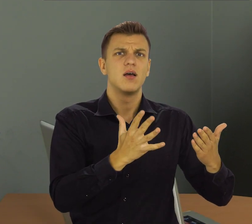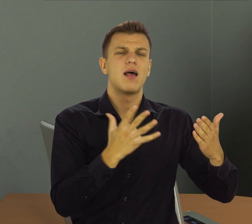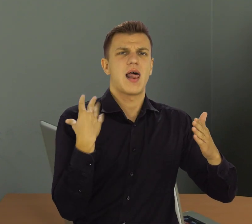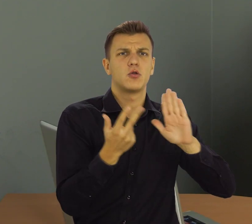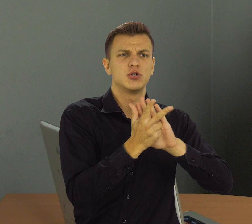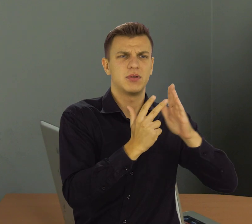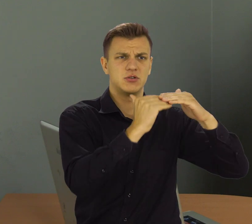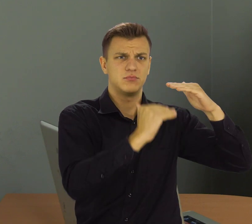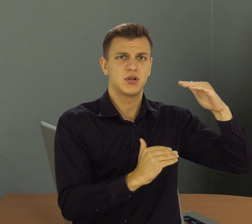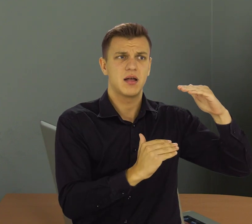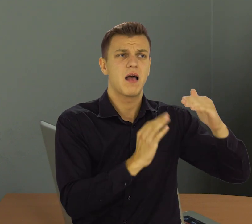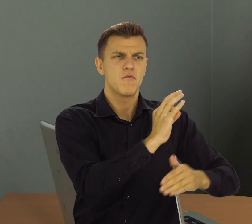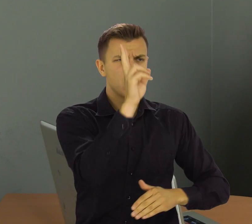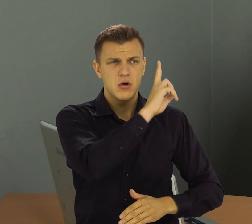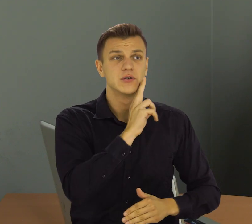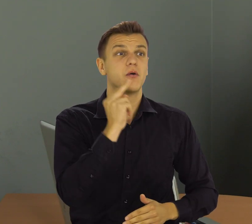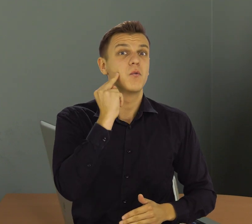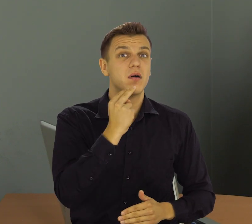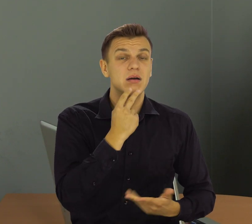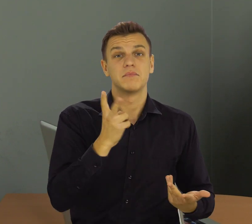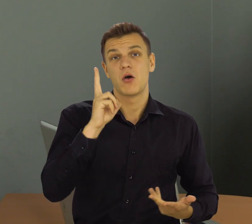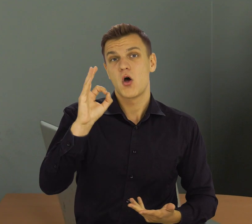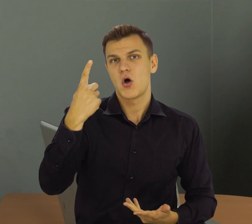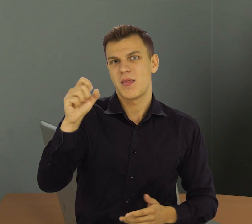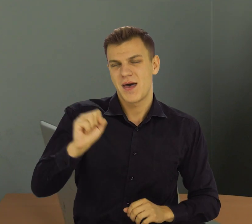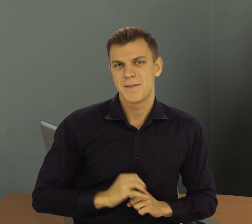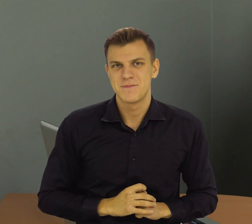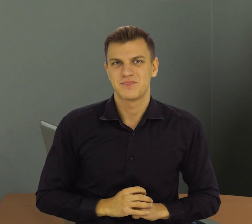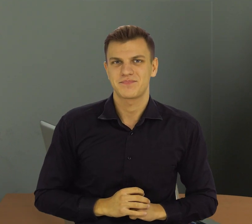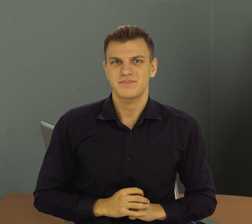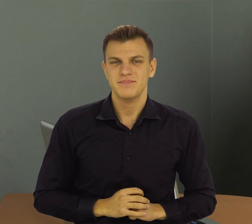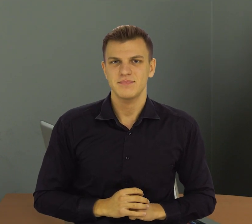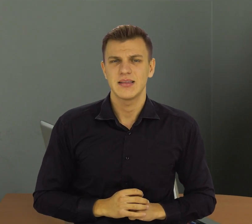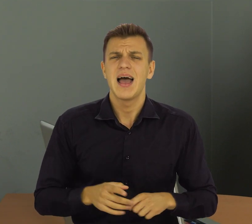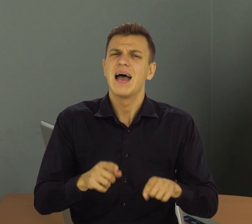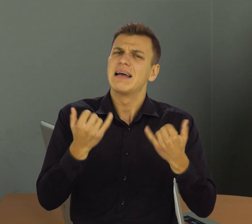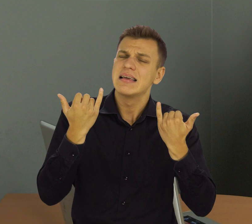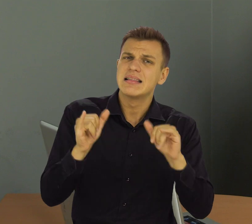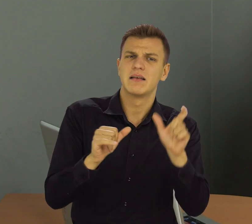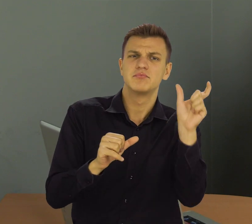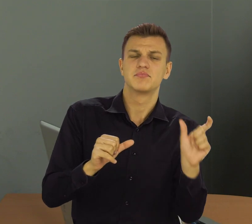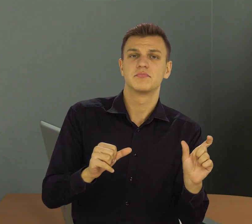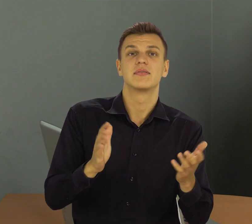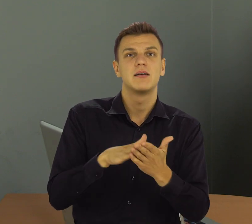jednak dzieci nieletnie określa się terminem KODA – Kid of Deaf Adults.